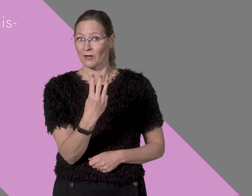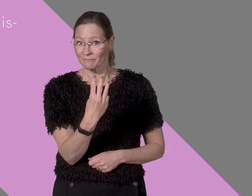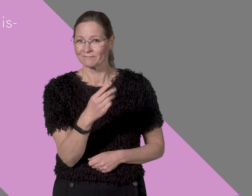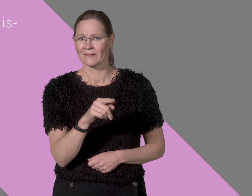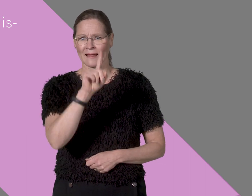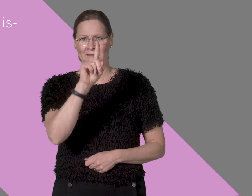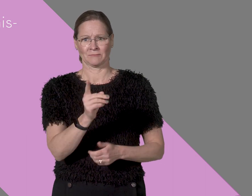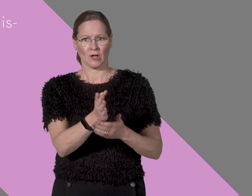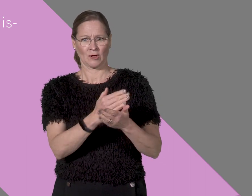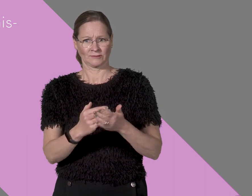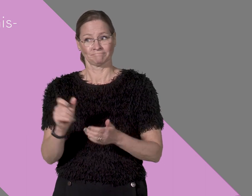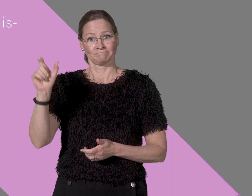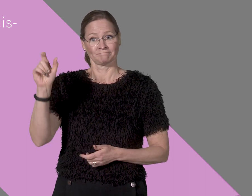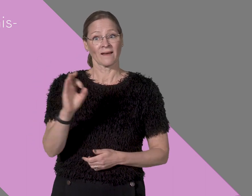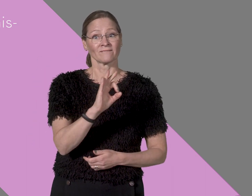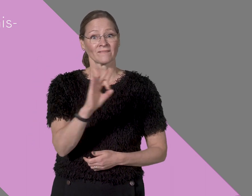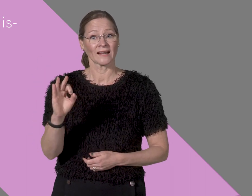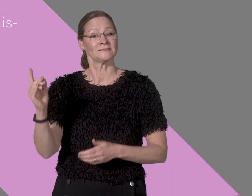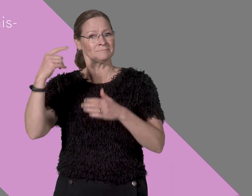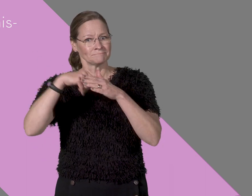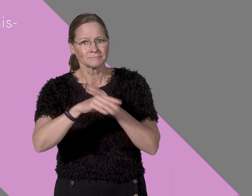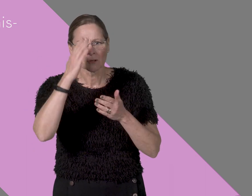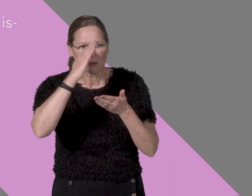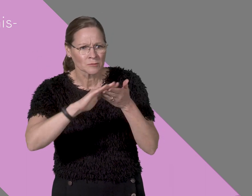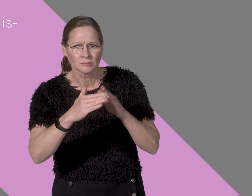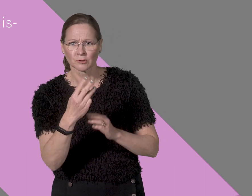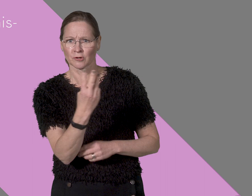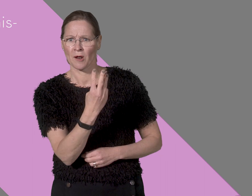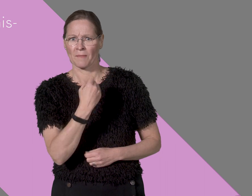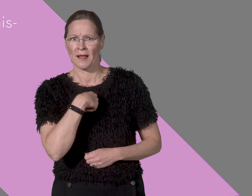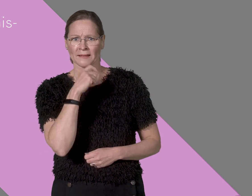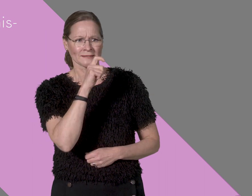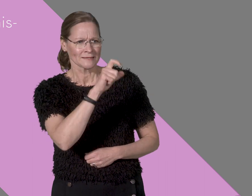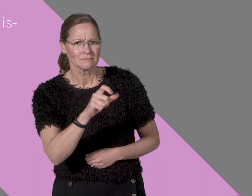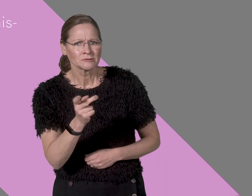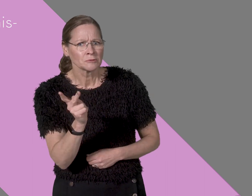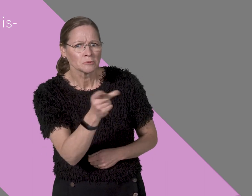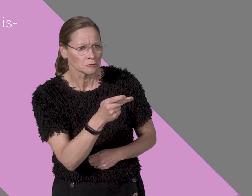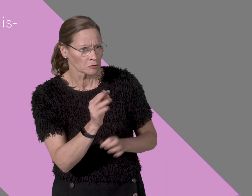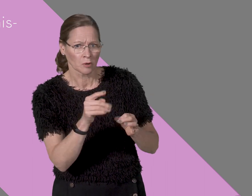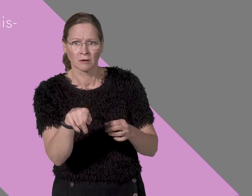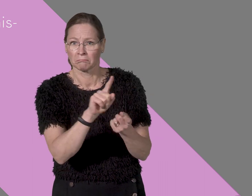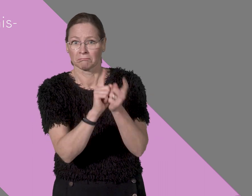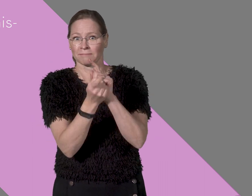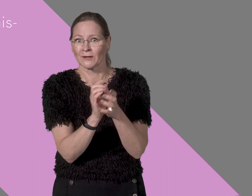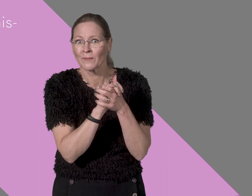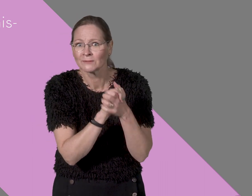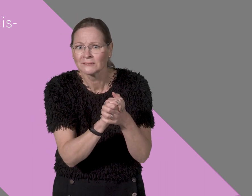miten heistä tuli ystäviä Kuurojen Videon uuden Äitikolmikko-ohjelman - ensimmäisessä osassa.